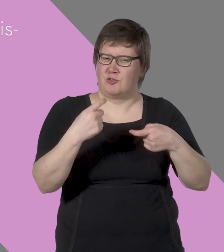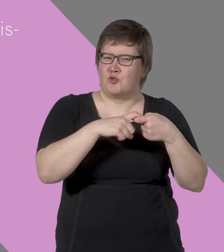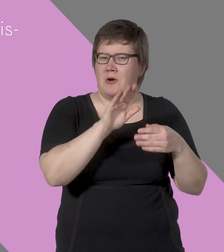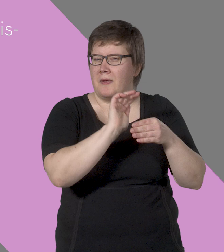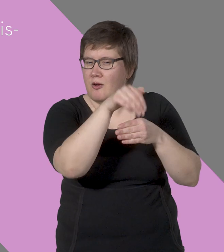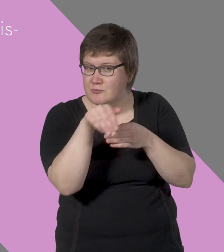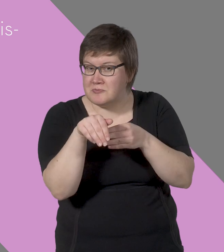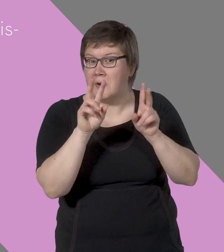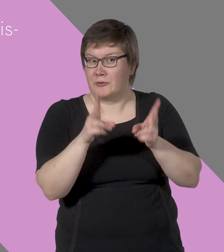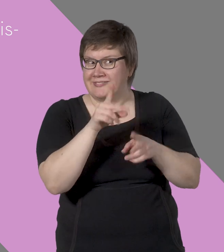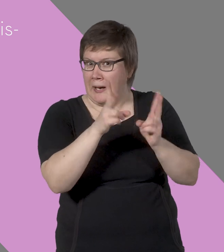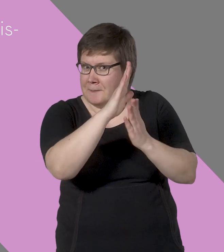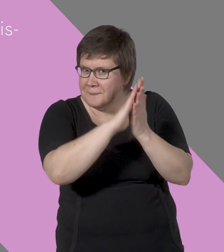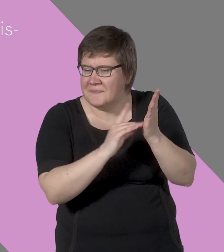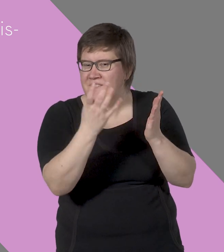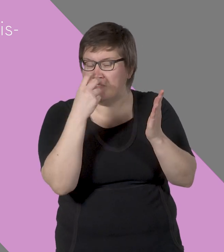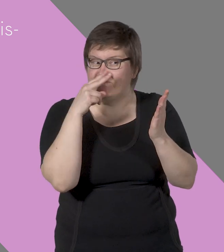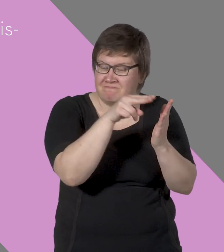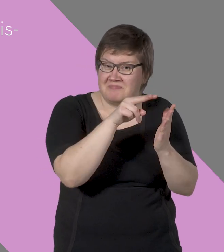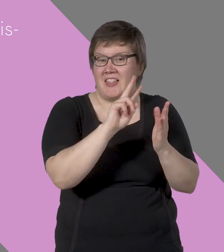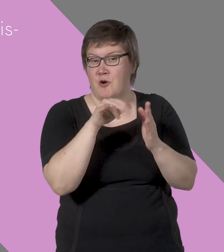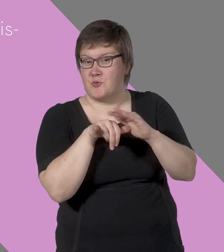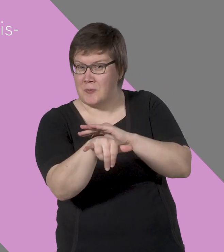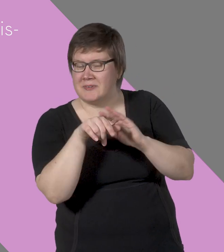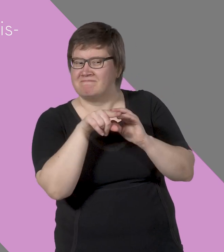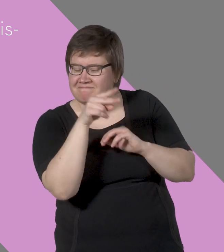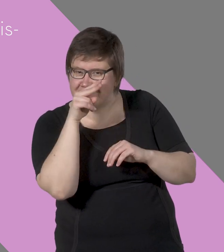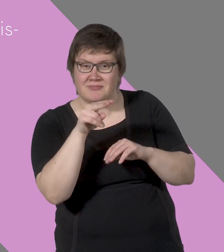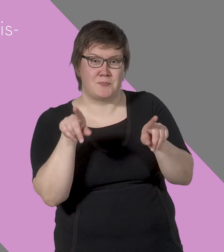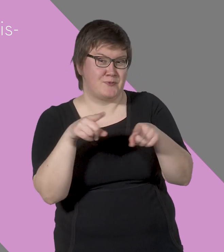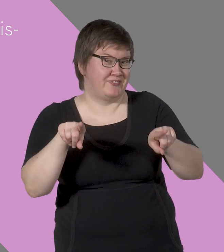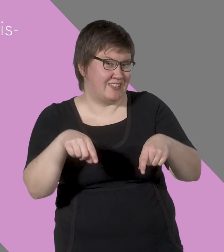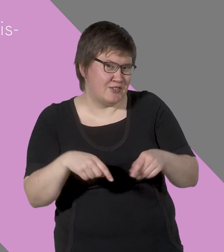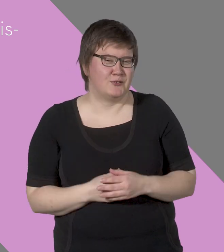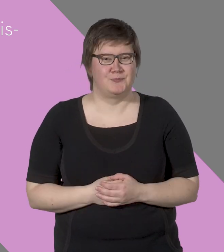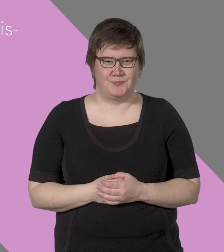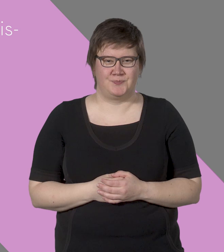oheisen linkin kautta, ja samalta sivulta että Youtubesta pääset näkemään - myös itse musiikkivideon.